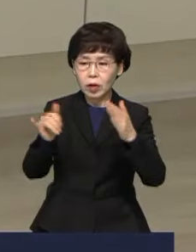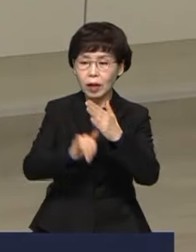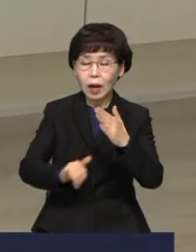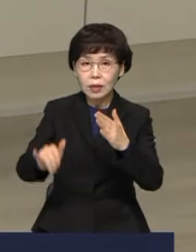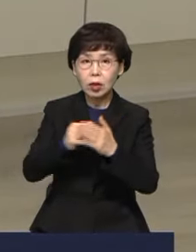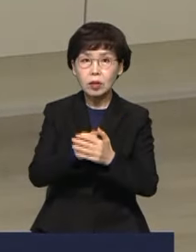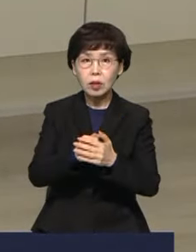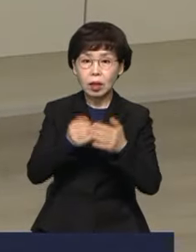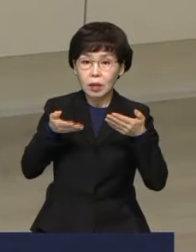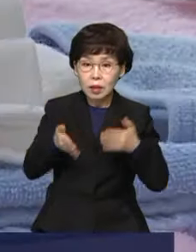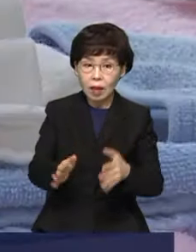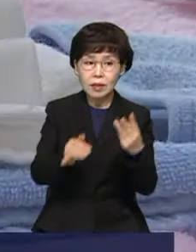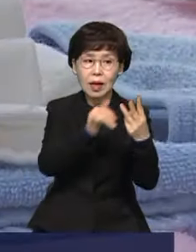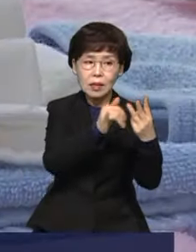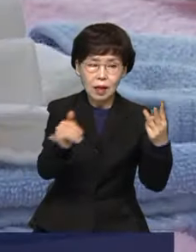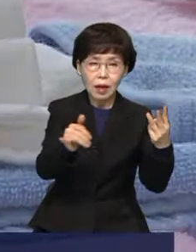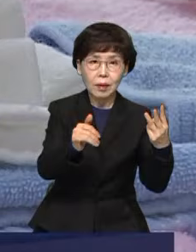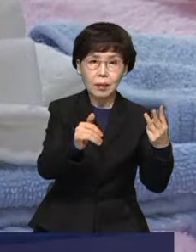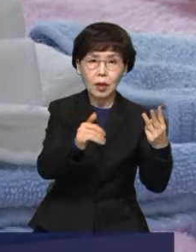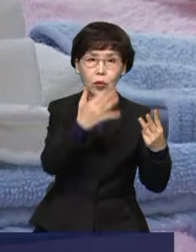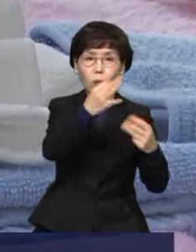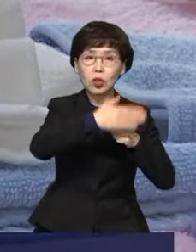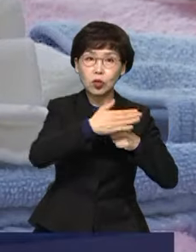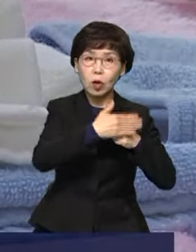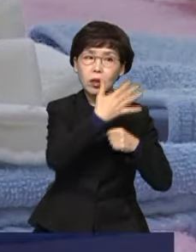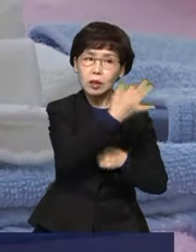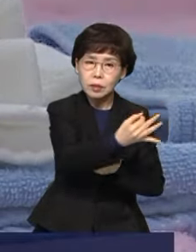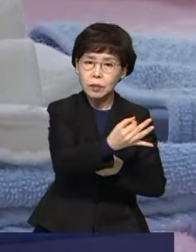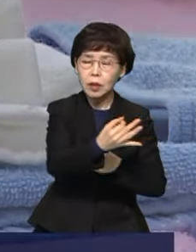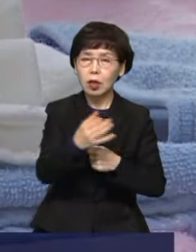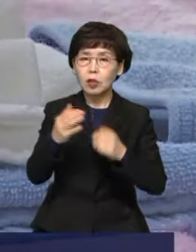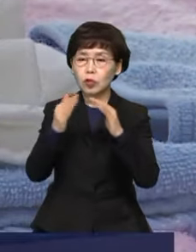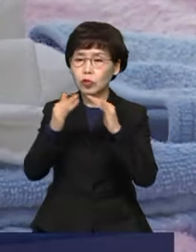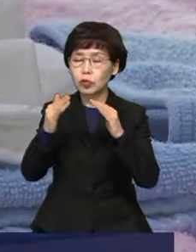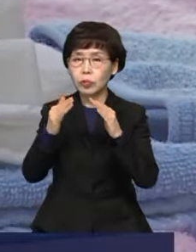가정은 출생아 3명 분의 출산장려금이나 국민주택 규모의 영구임대주택 중 하나를